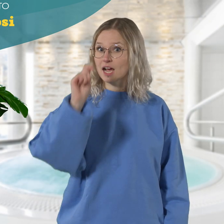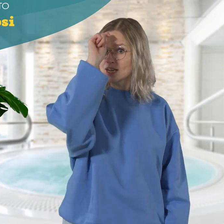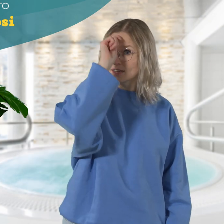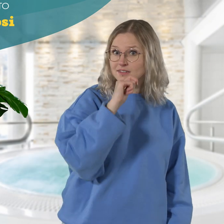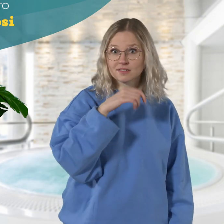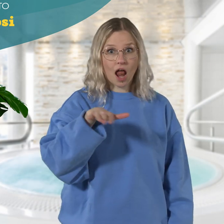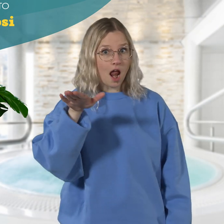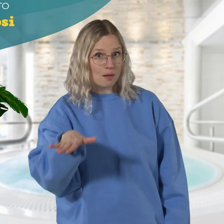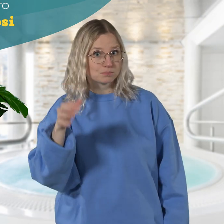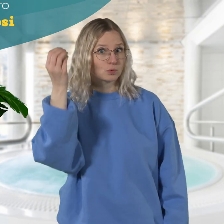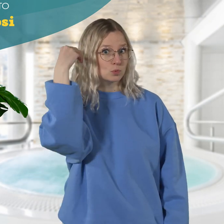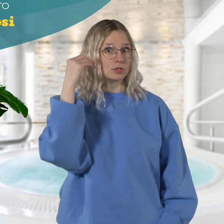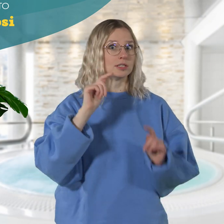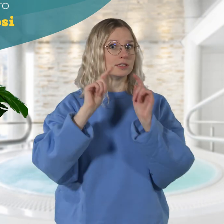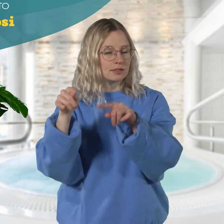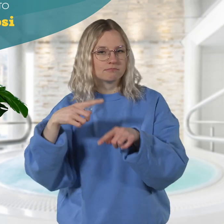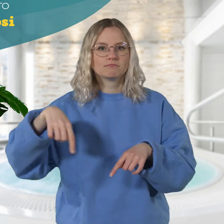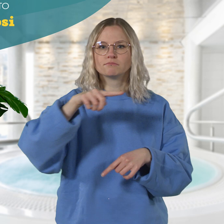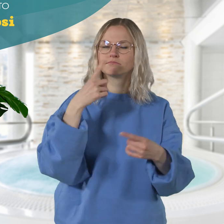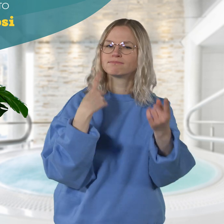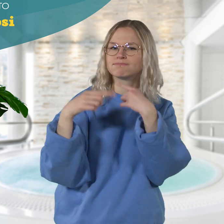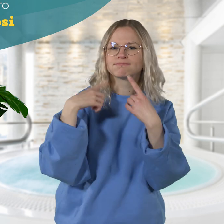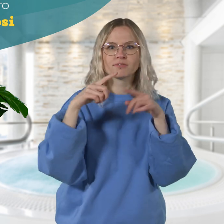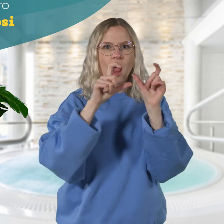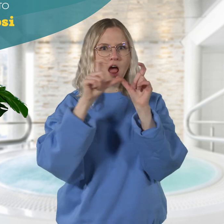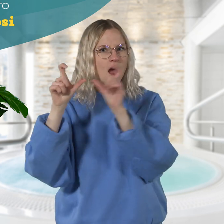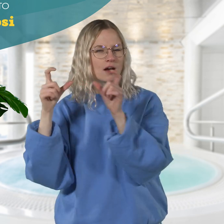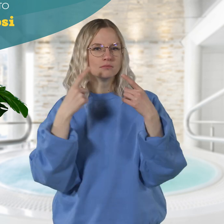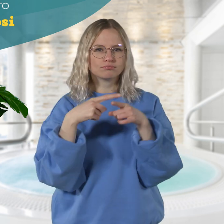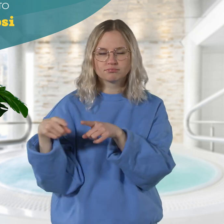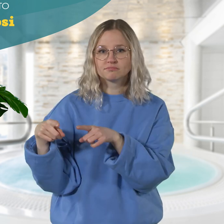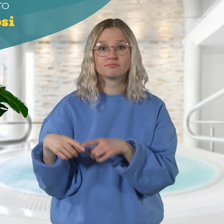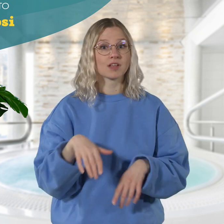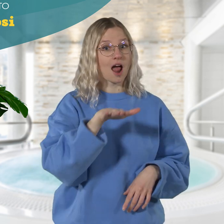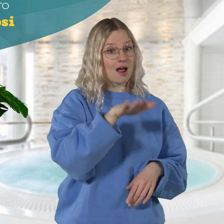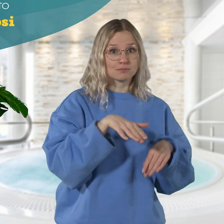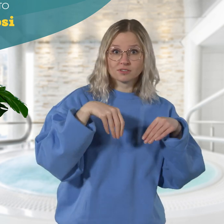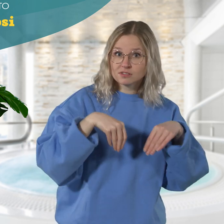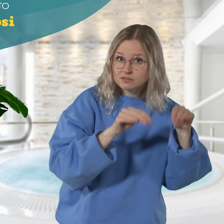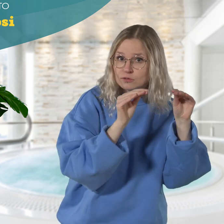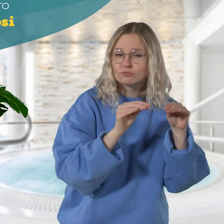Isä ja lapsi -kurssilla keskustellaan lapsen kasvattamiseen, -